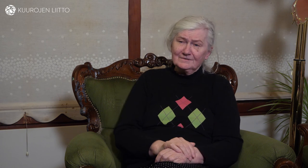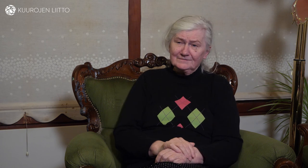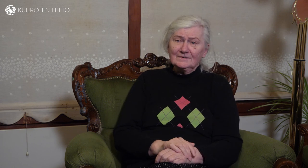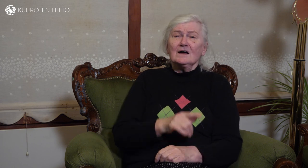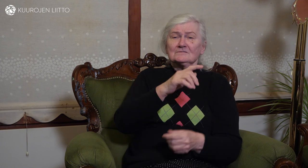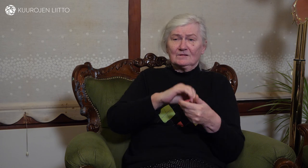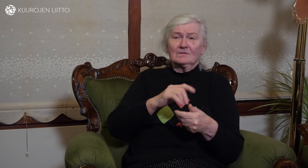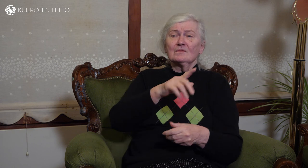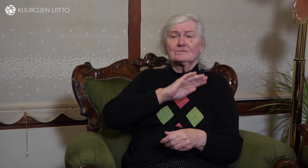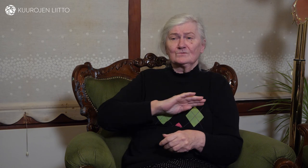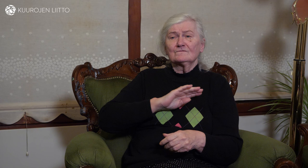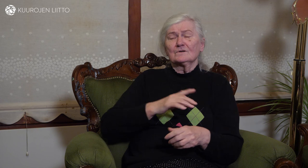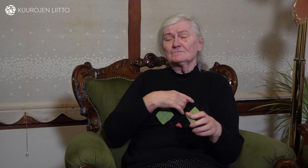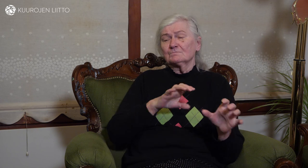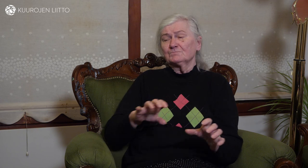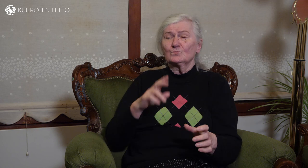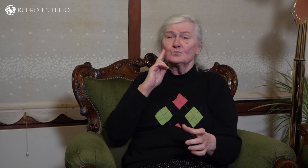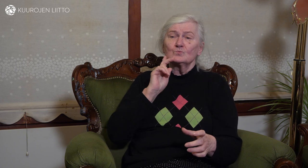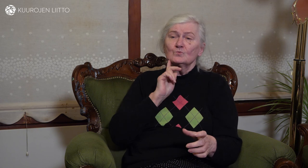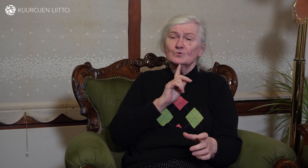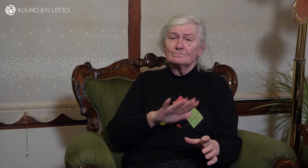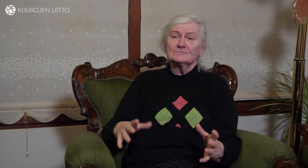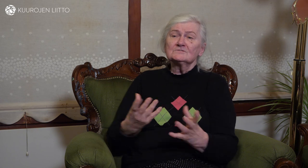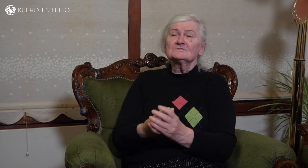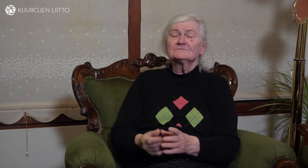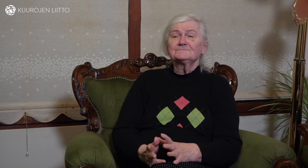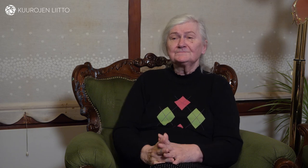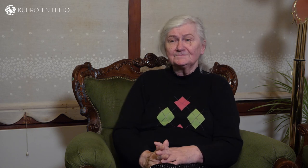Hän oli kuitenkin tyytyväinen, kun olin mukana ohjaamassa kuuroja lapsia.